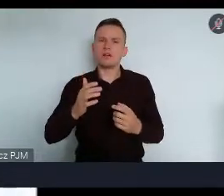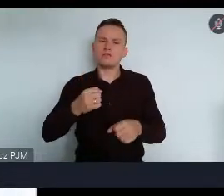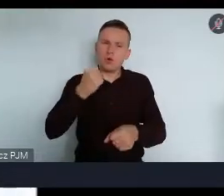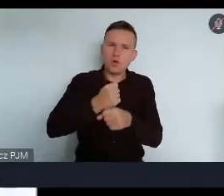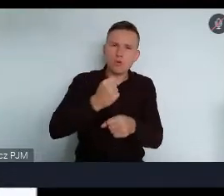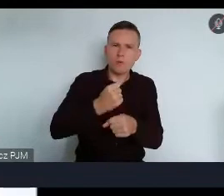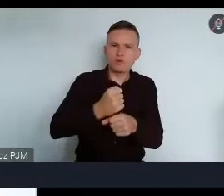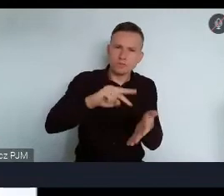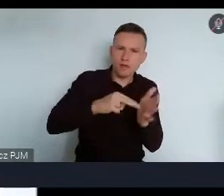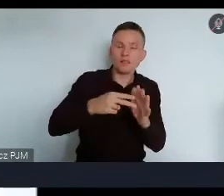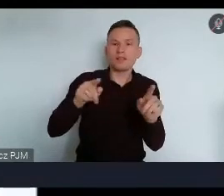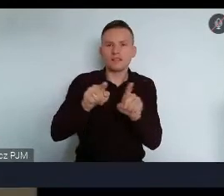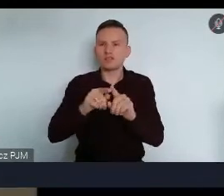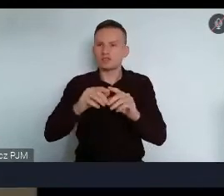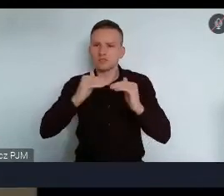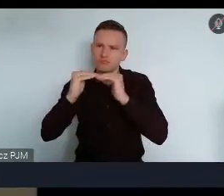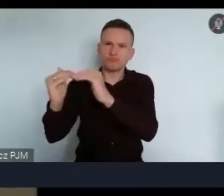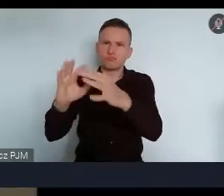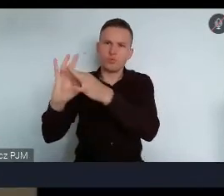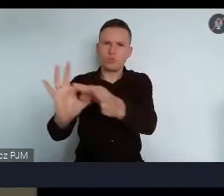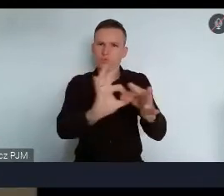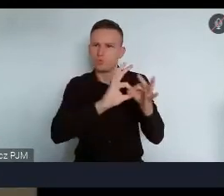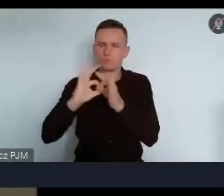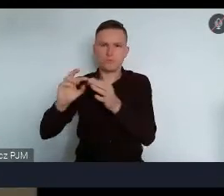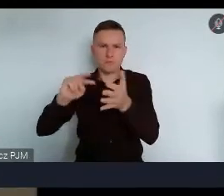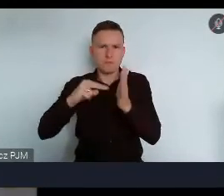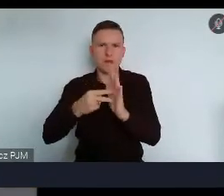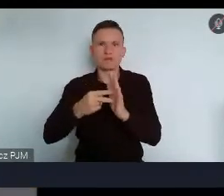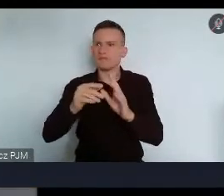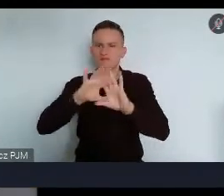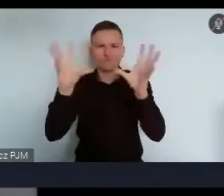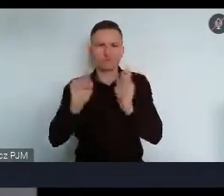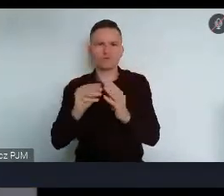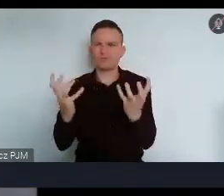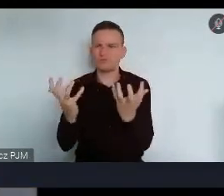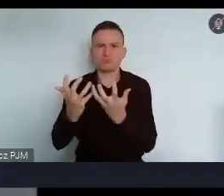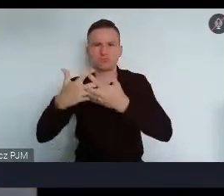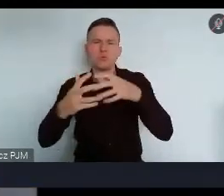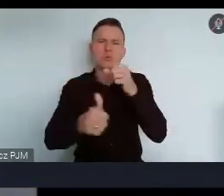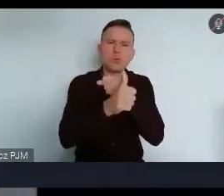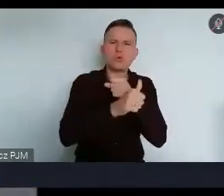który będzie zgodny z pozostałymi strategicznymi dokumentami miejskimi.